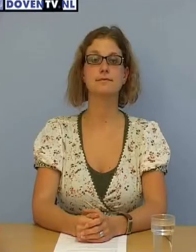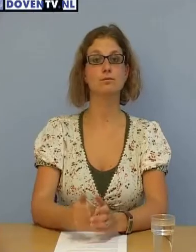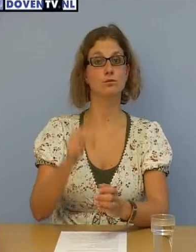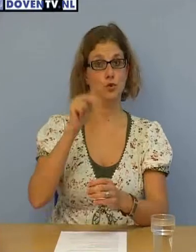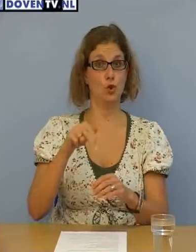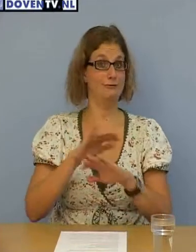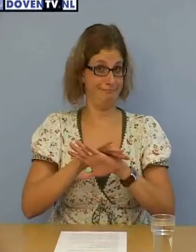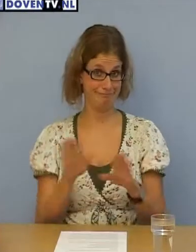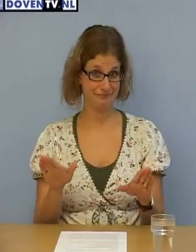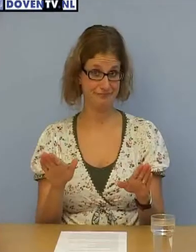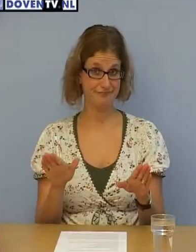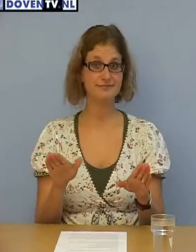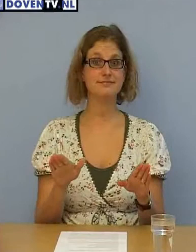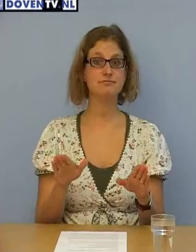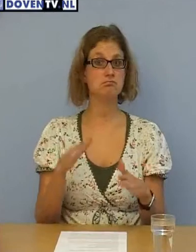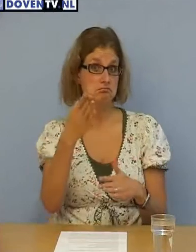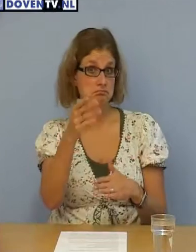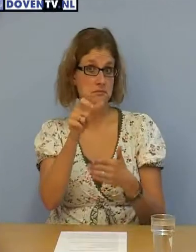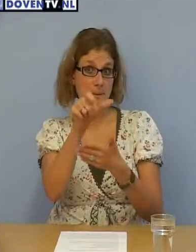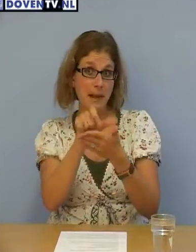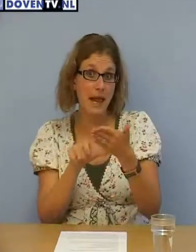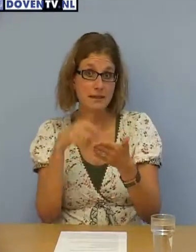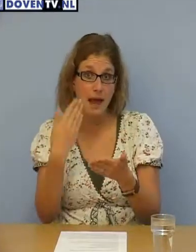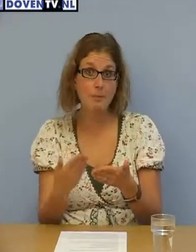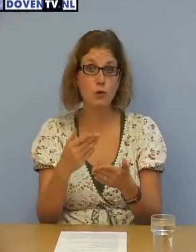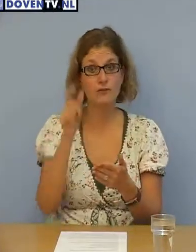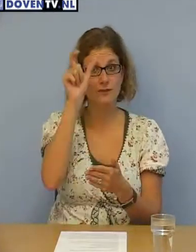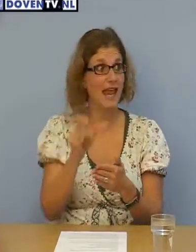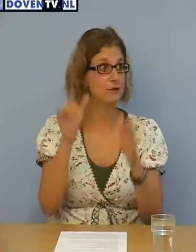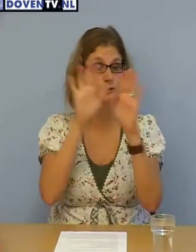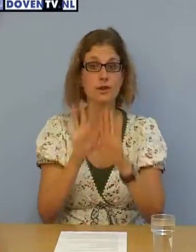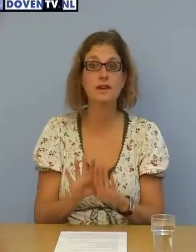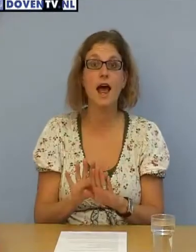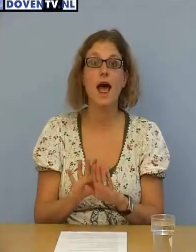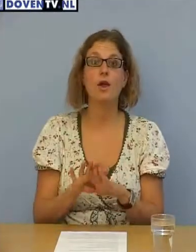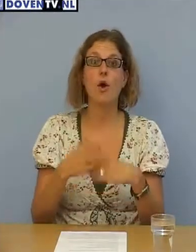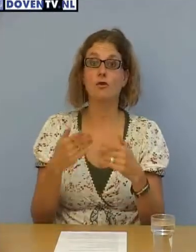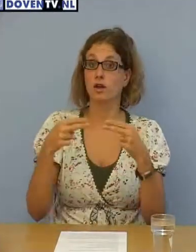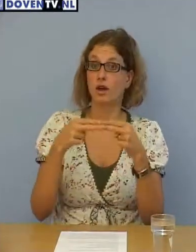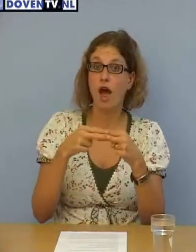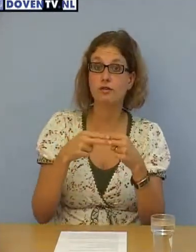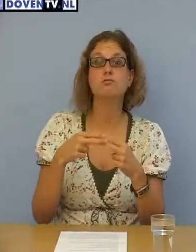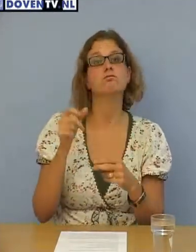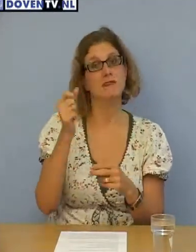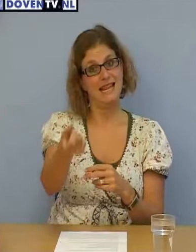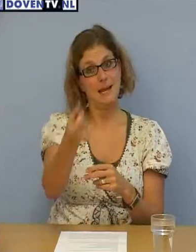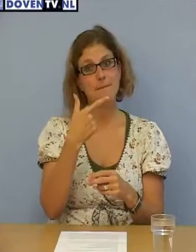Het zit er weer op. Heb jij een berichtje voor het Weekjournaal of voor in de krant,